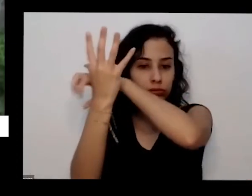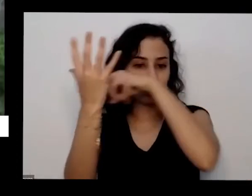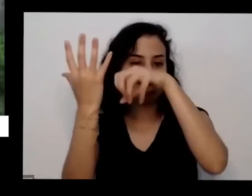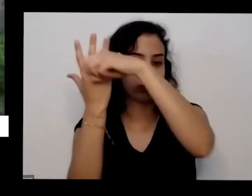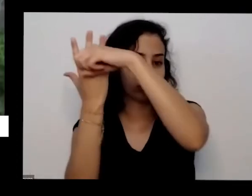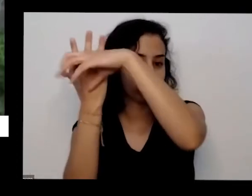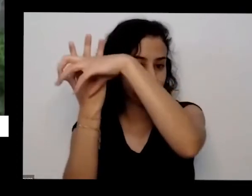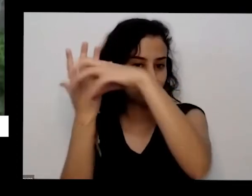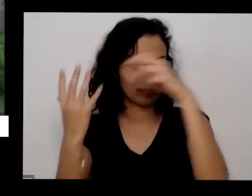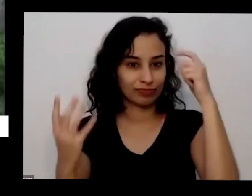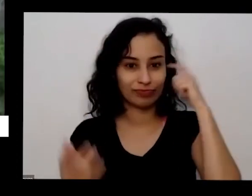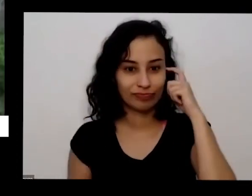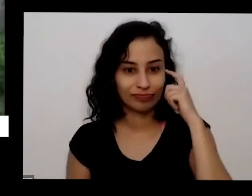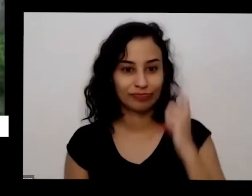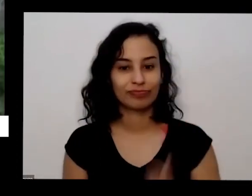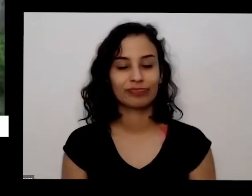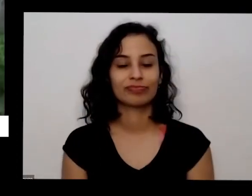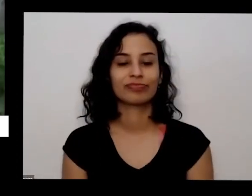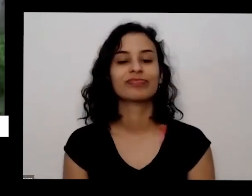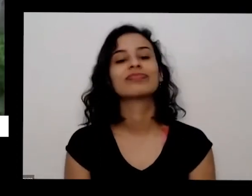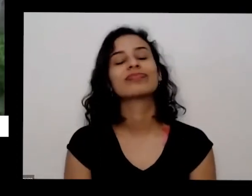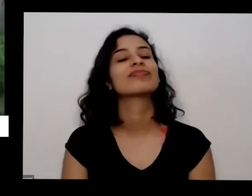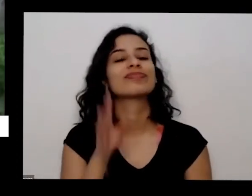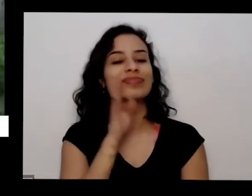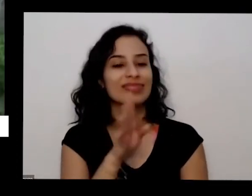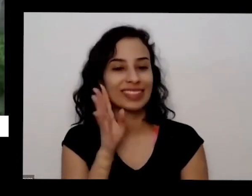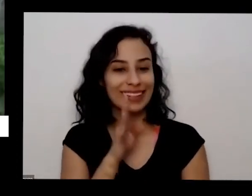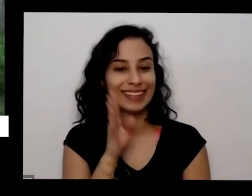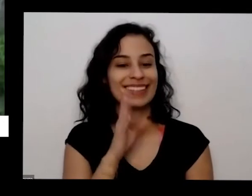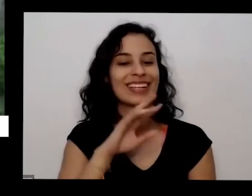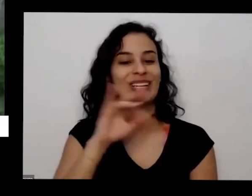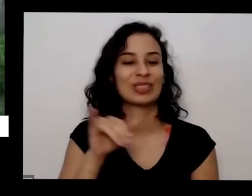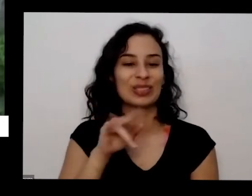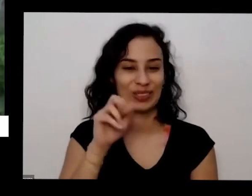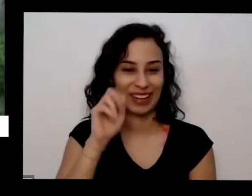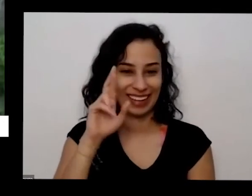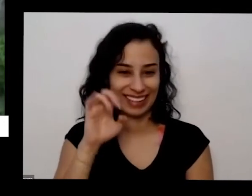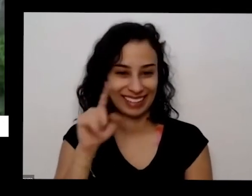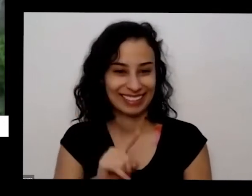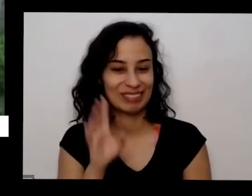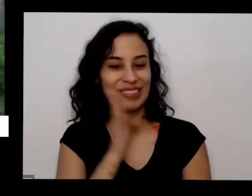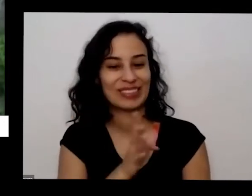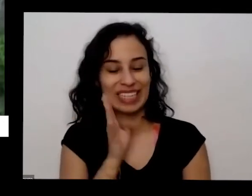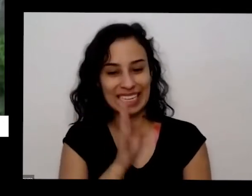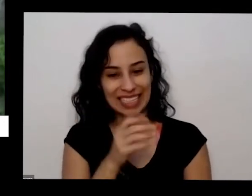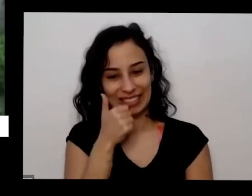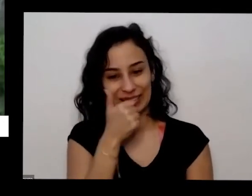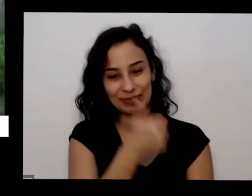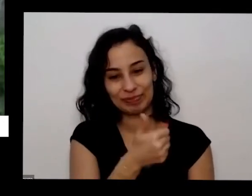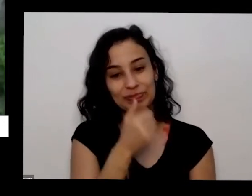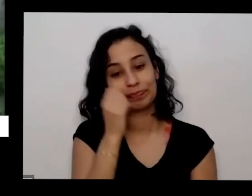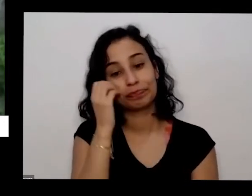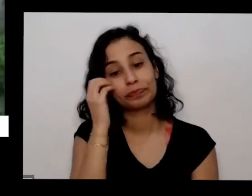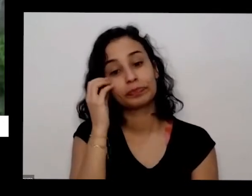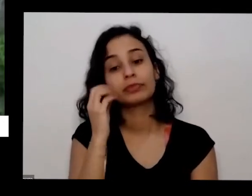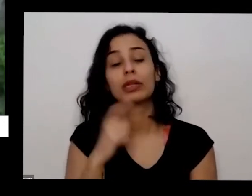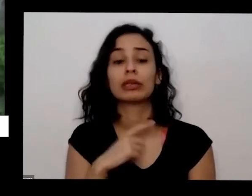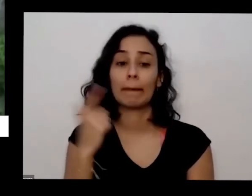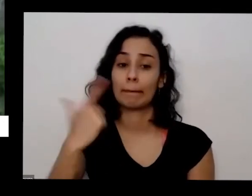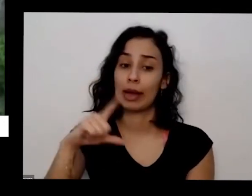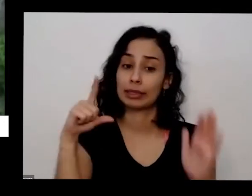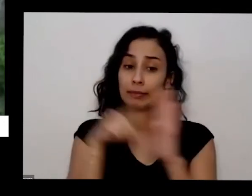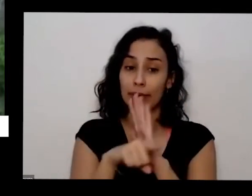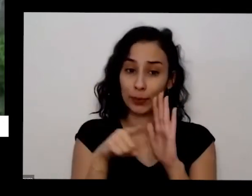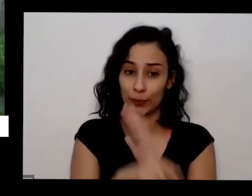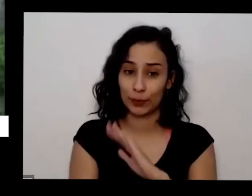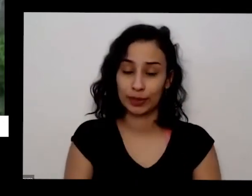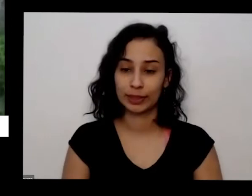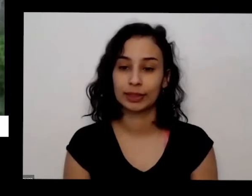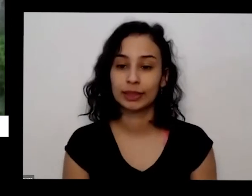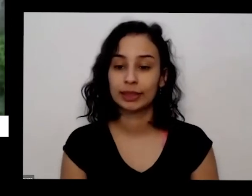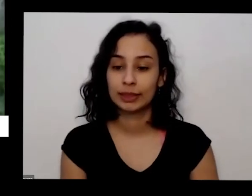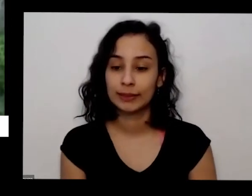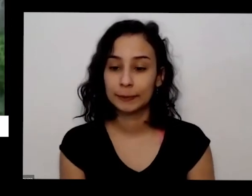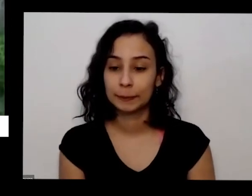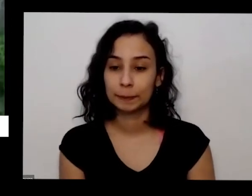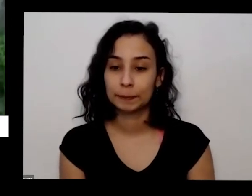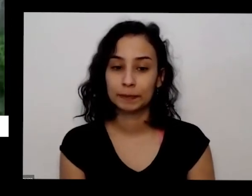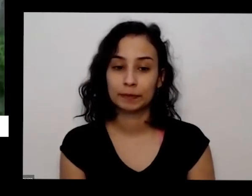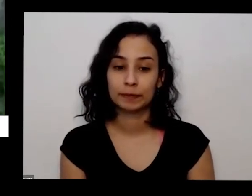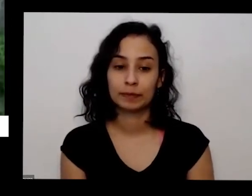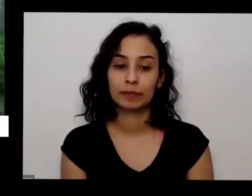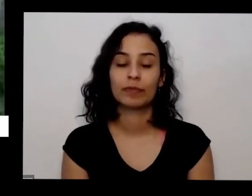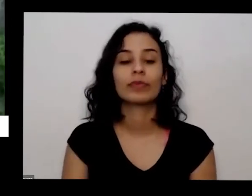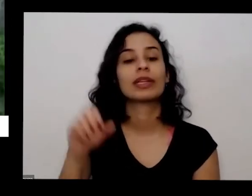é legal Juarez muito bom talvez é tem mais pergunta pequena chat é uma da Sandra Silva